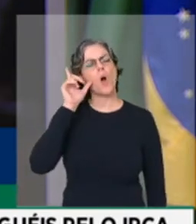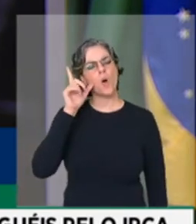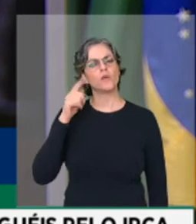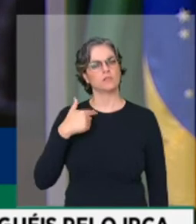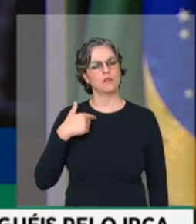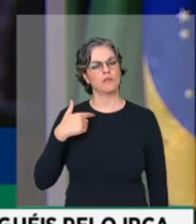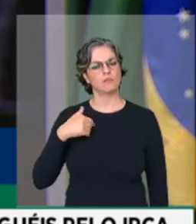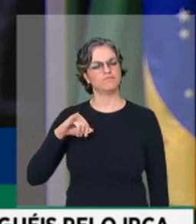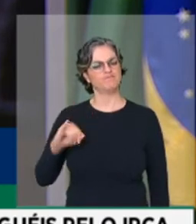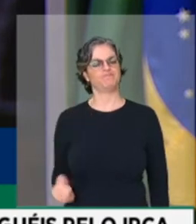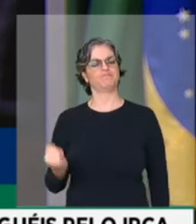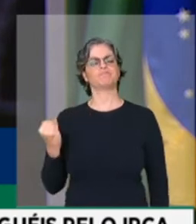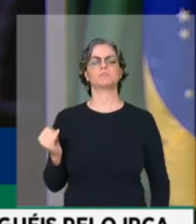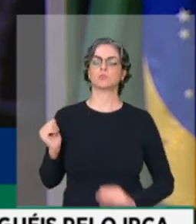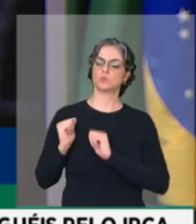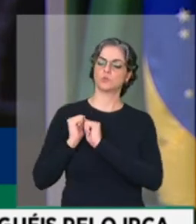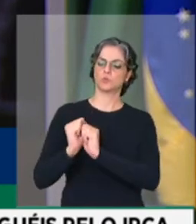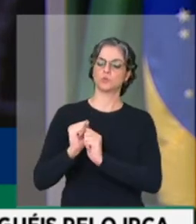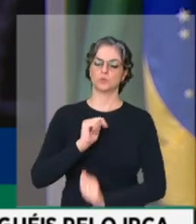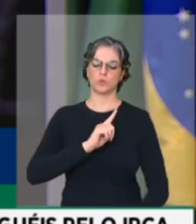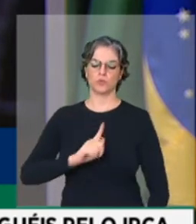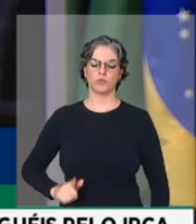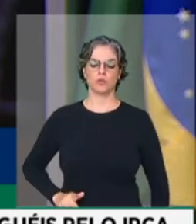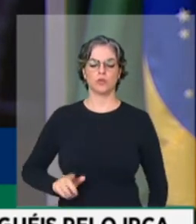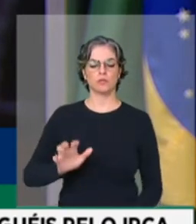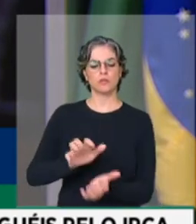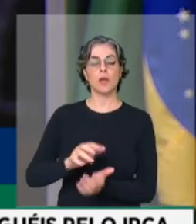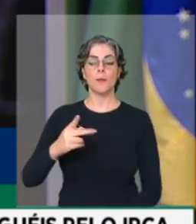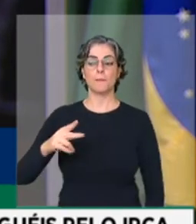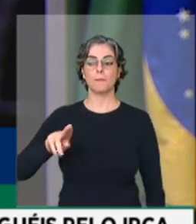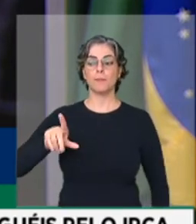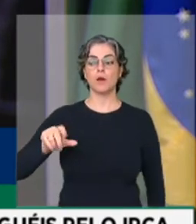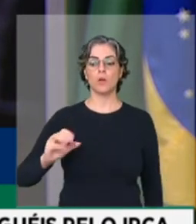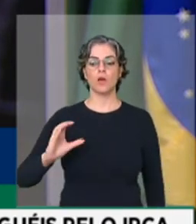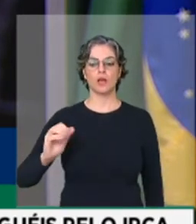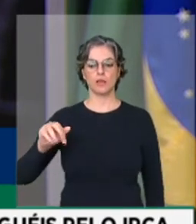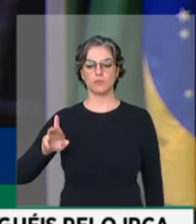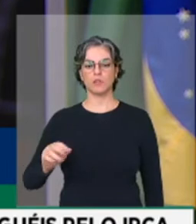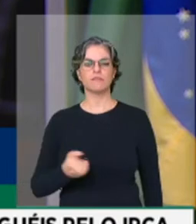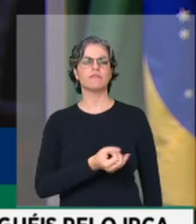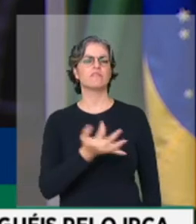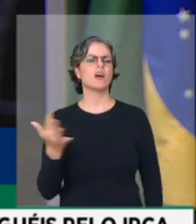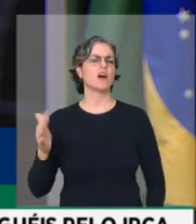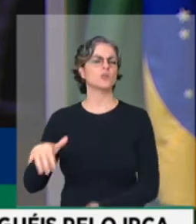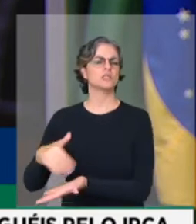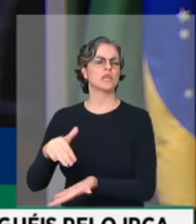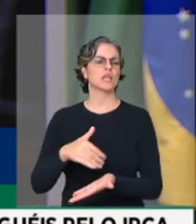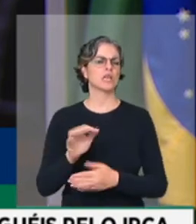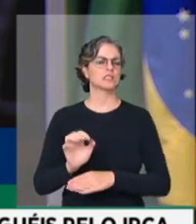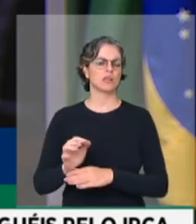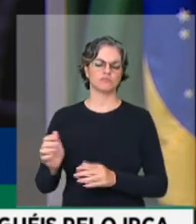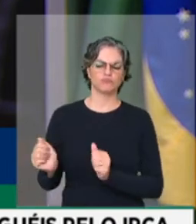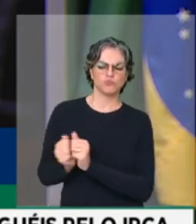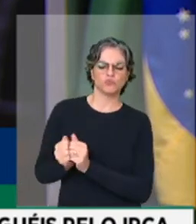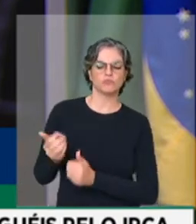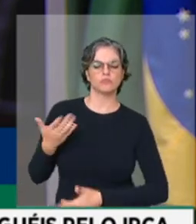OPORTUNIDADE JUNTO... COM O GOVERNADOR... EM PERNAMBUCO PAULO CÂMARA... VÁRIOS SECRETÁRIOS DE ESTADO... E... E O COMANDANTE MILITAR DO